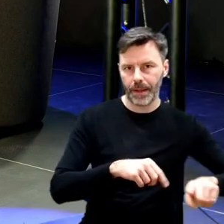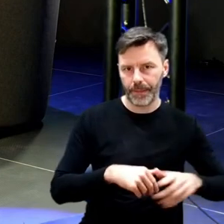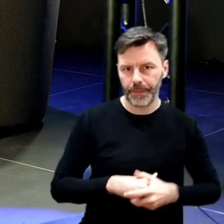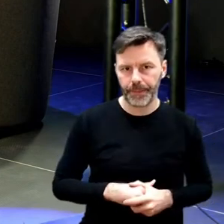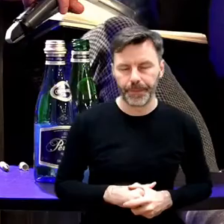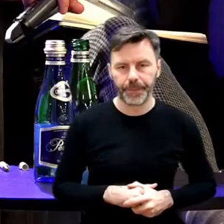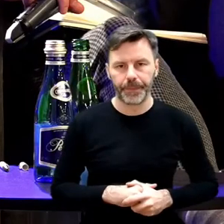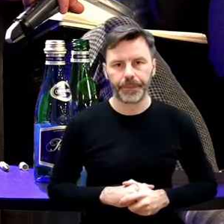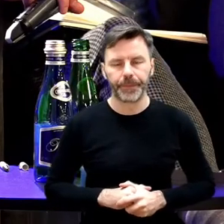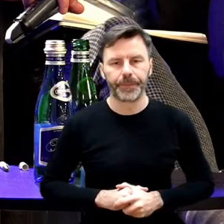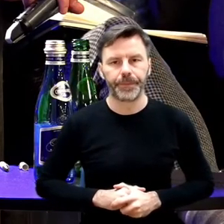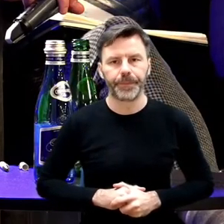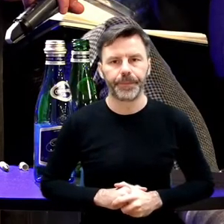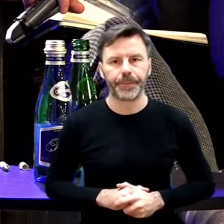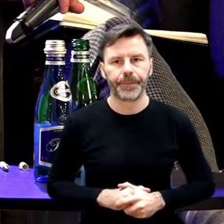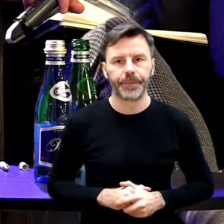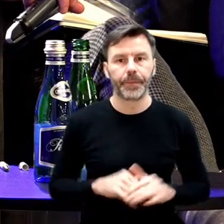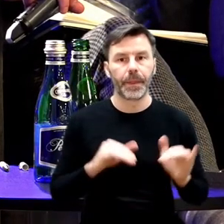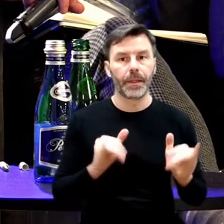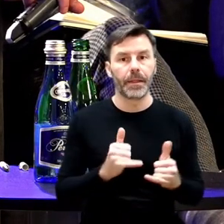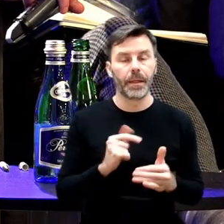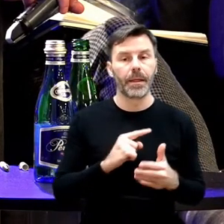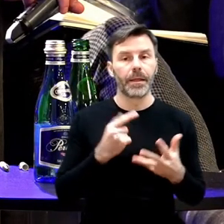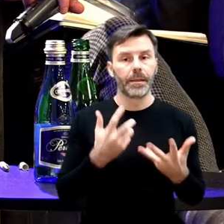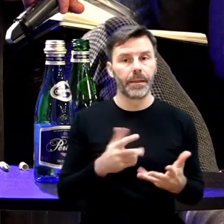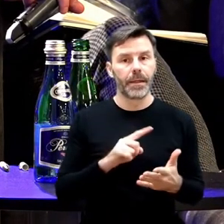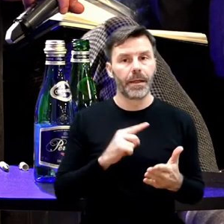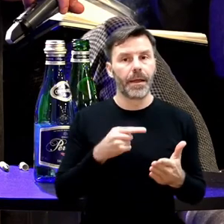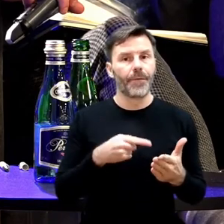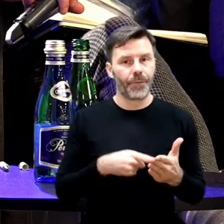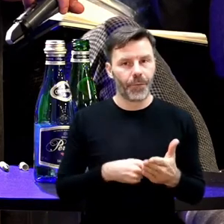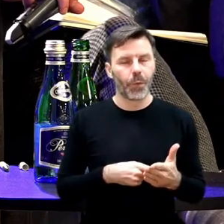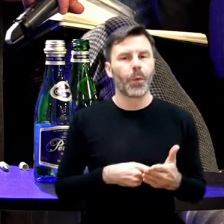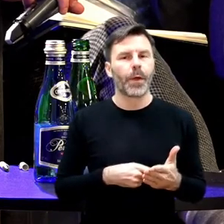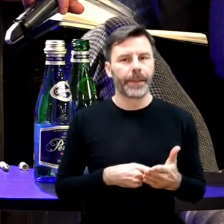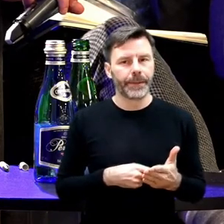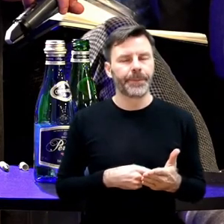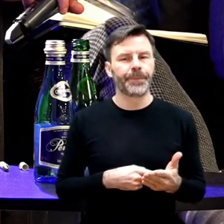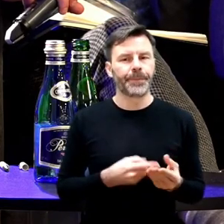pozyskania środków, środków bezwrotnych oczywiście